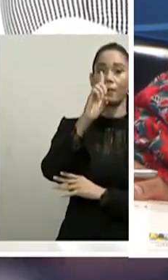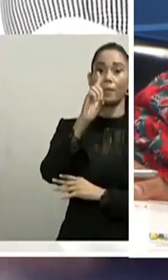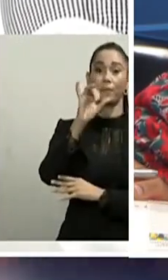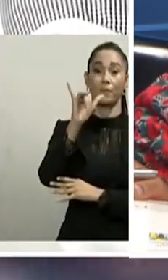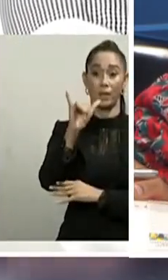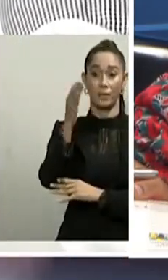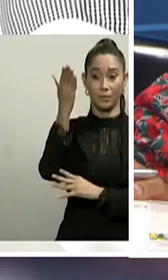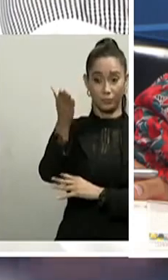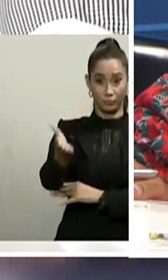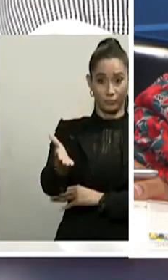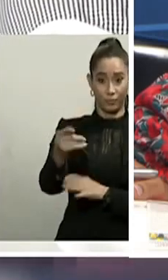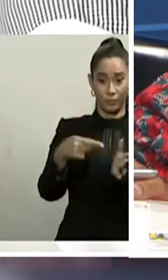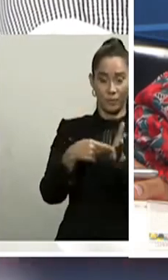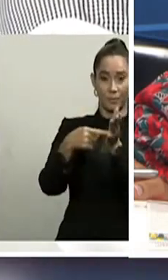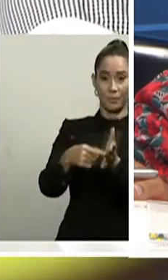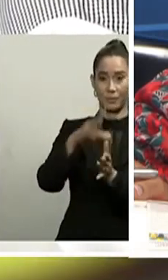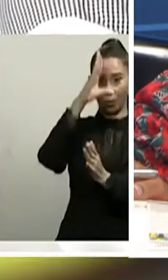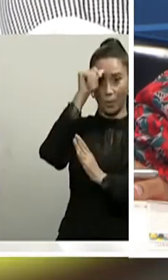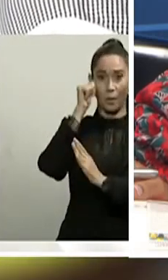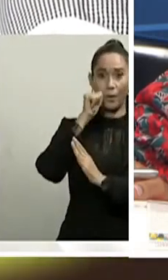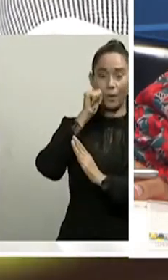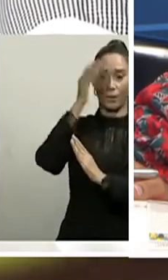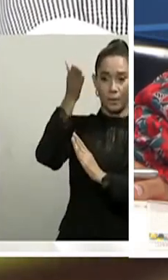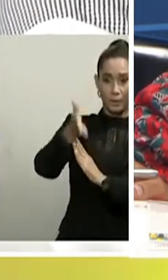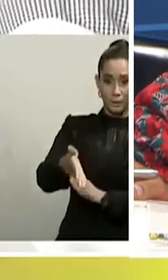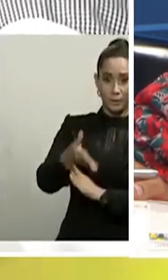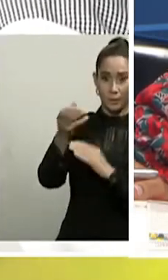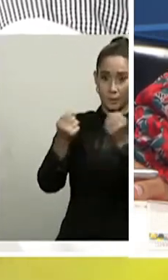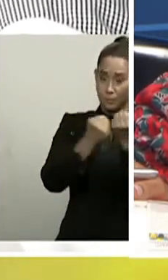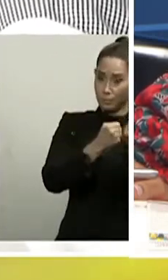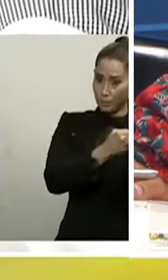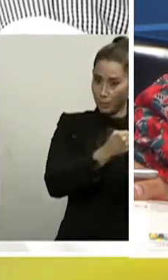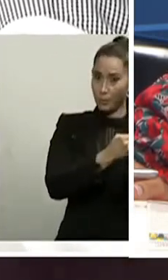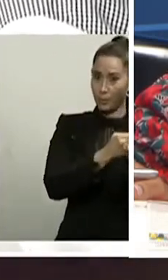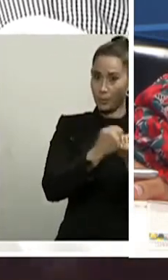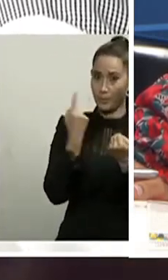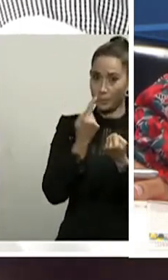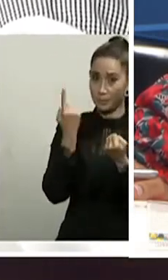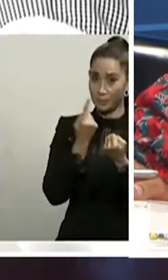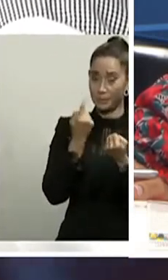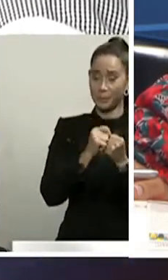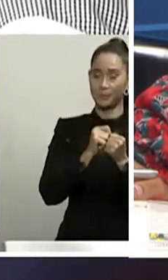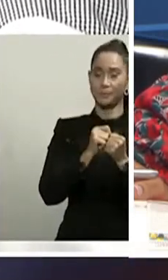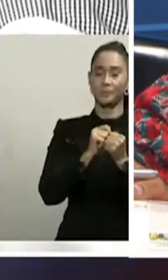este acuerdo para la para las empresas para los no sectorizados porque entonces queda pendiente